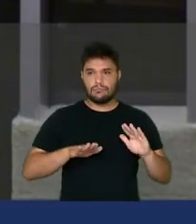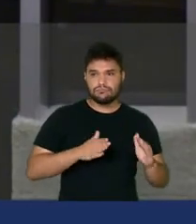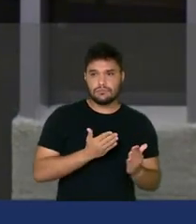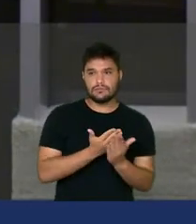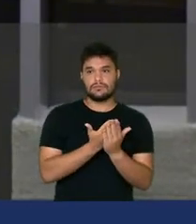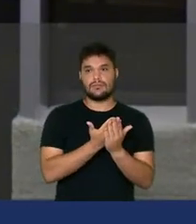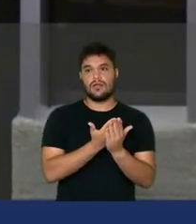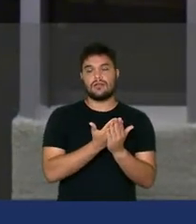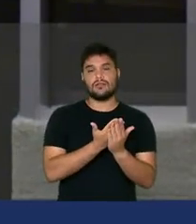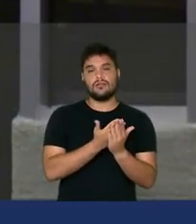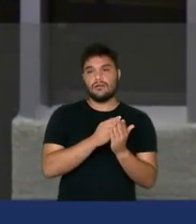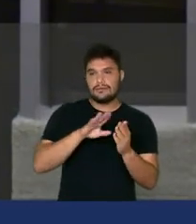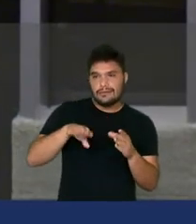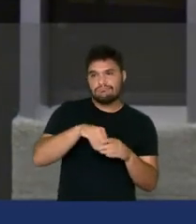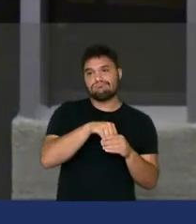GERAL DA MESA, PARA SER AGREGADO A... PARA SER